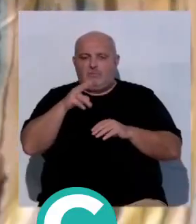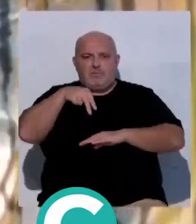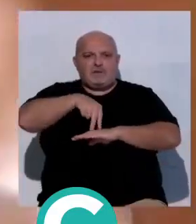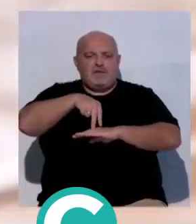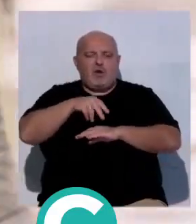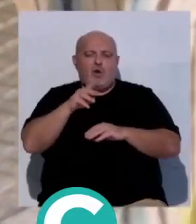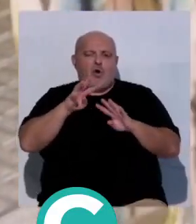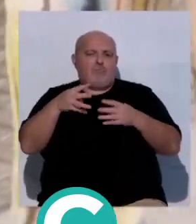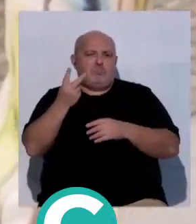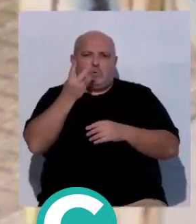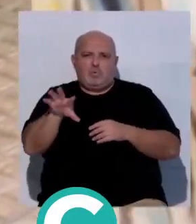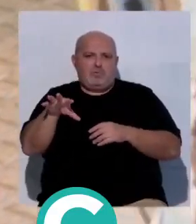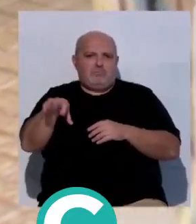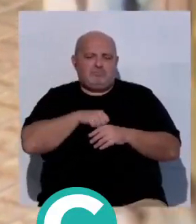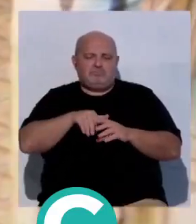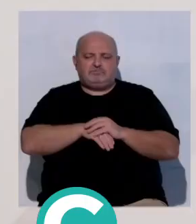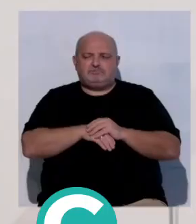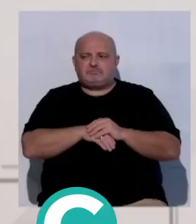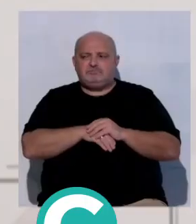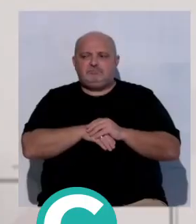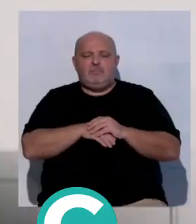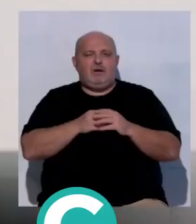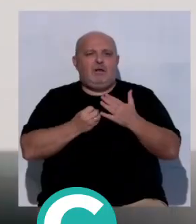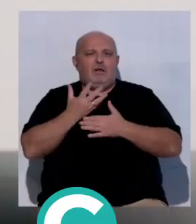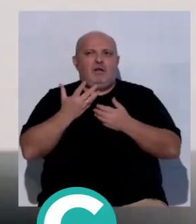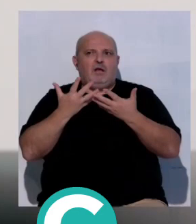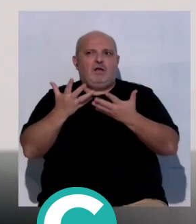de estos establecimientos asociados tendemos nuestra mano una una plataforma de gestión que